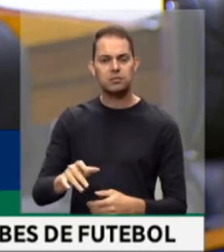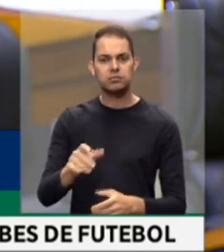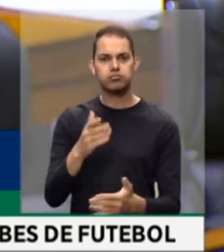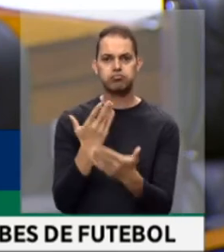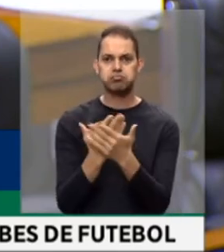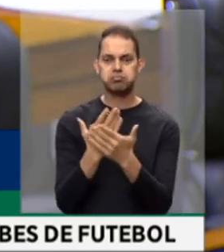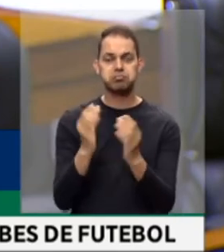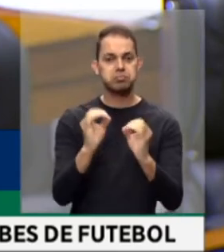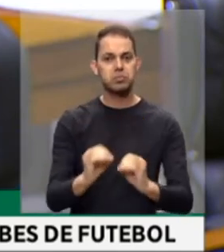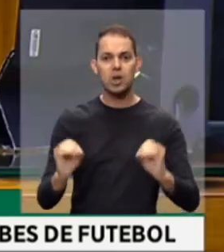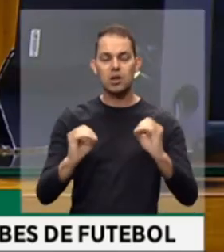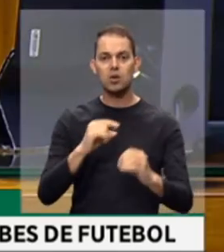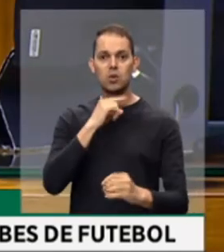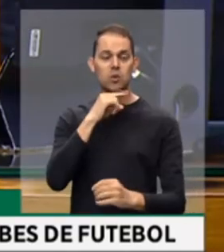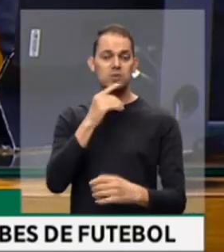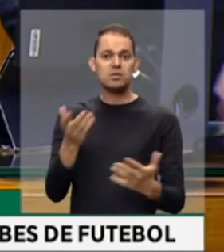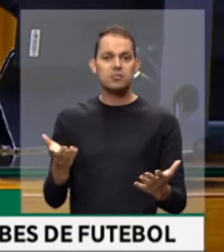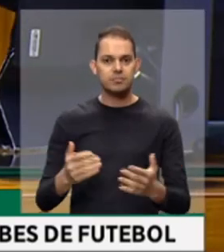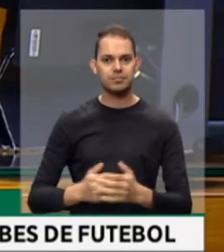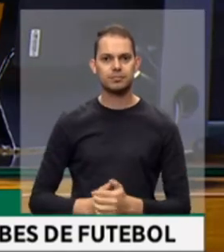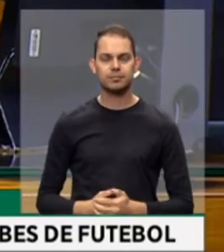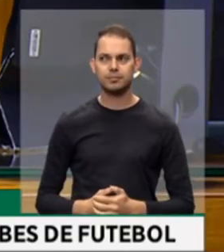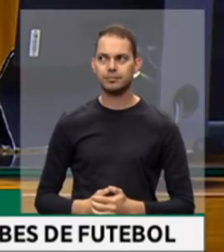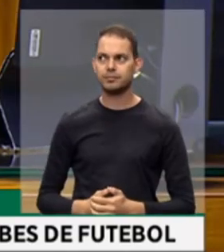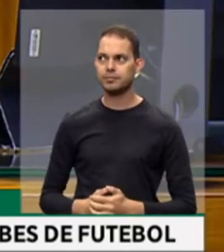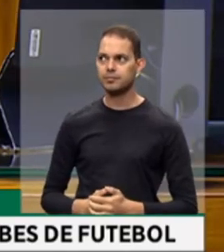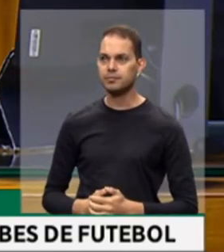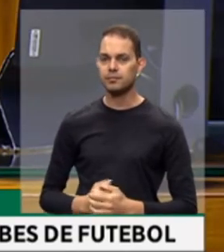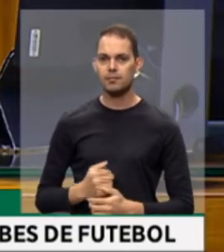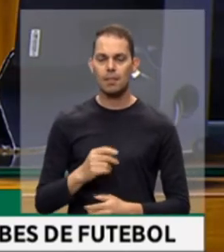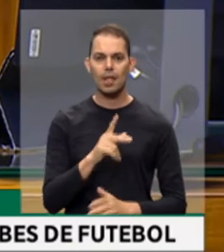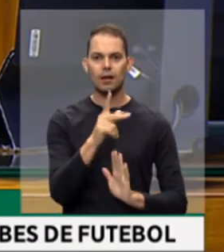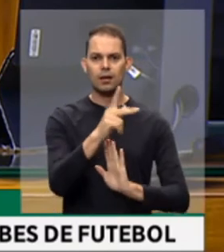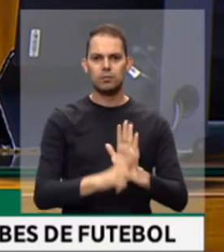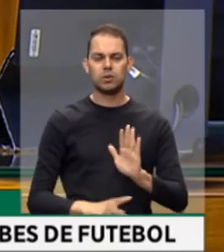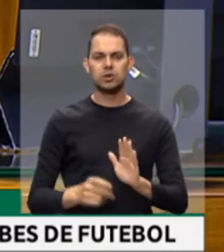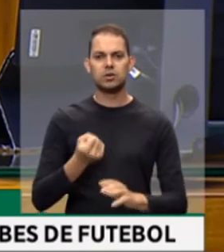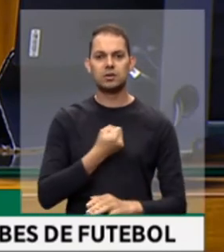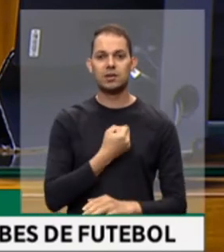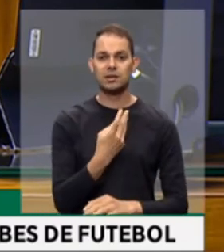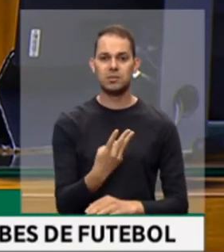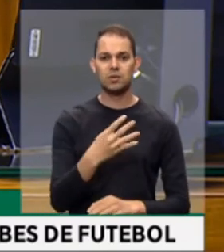ESTÃO COM OS SEUS FILHOS, SUAS FILHAS, SEUS JOVENS, SUAS CRIANÇAS SEM ACESSO É ESCOLA. [PRESIDENTE]: DEPUTADO, É ... ESTÁ PAUTADO